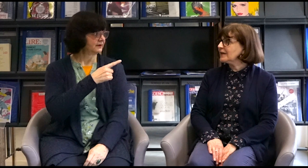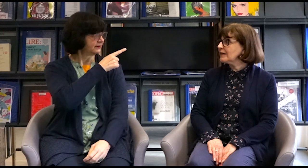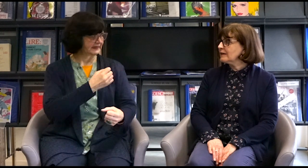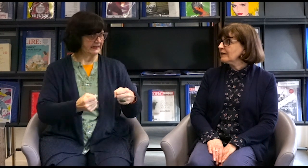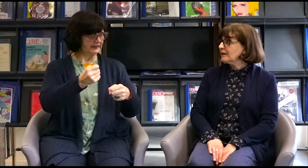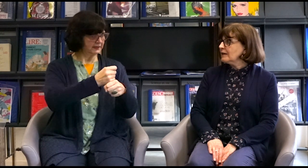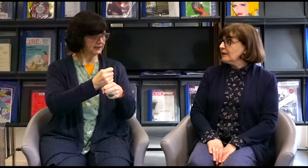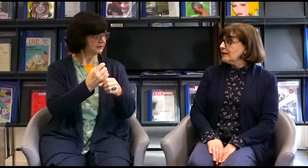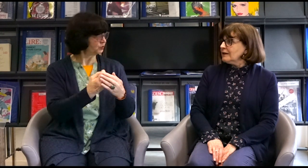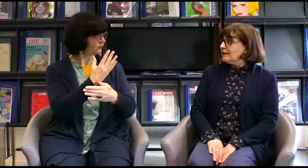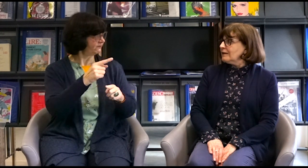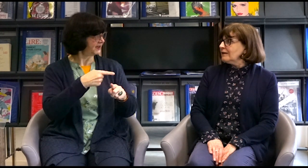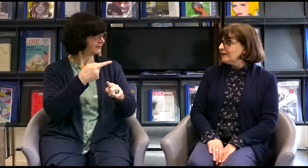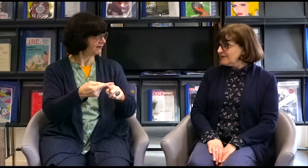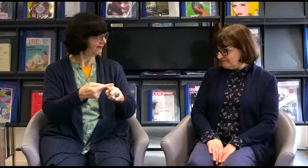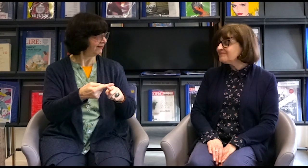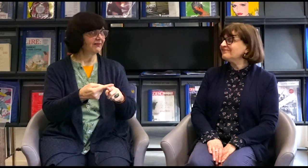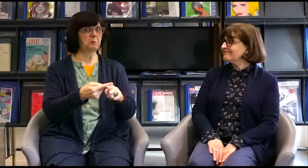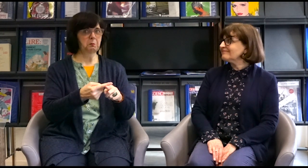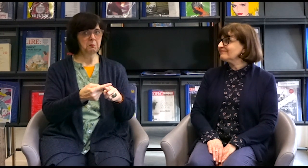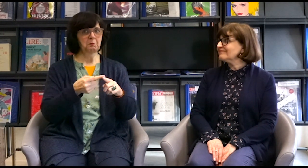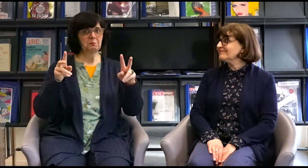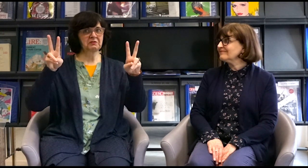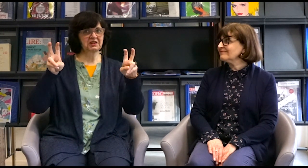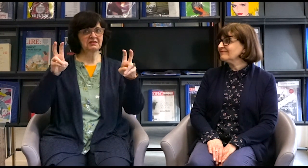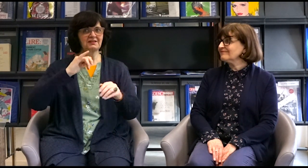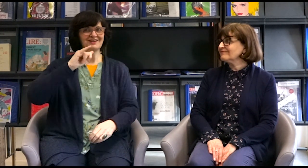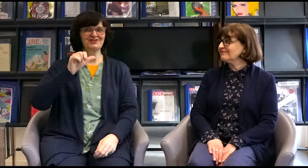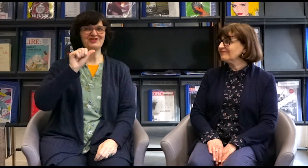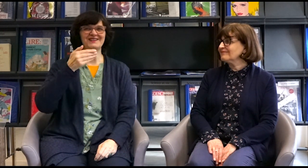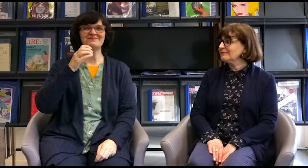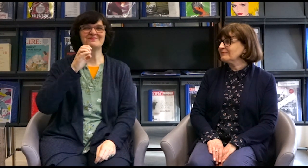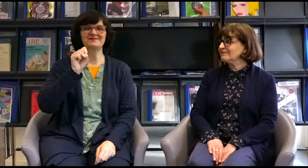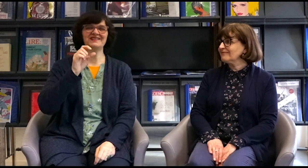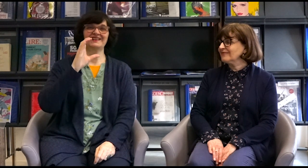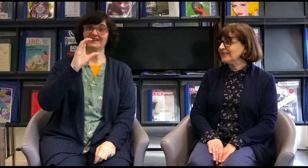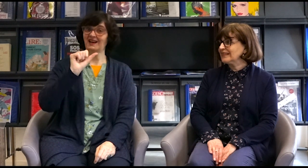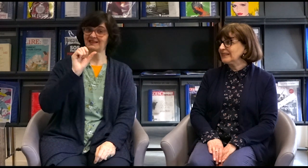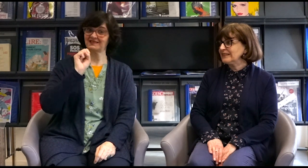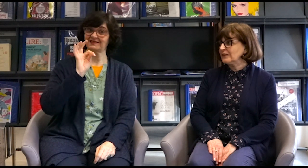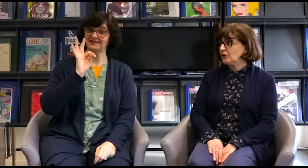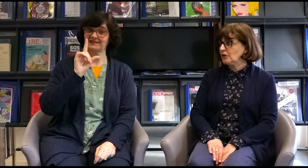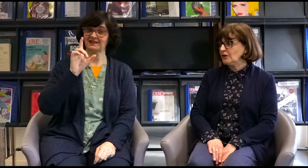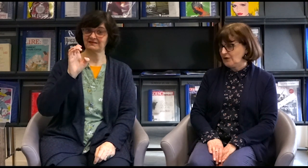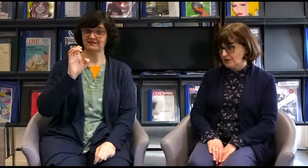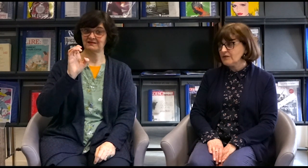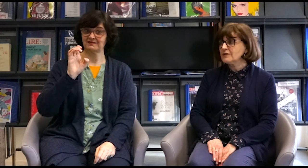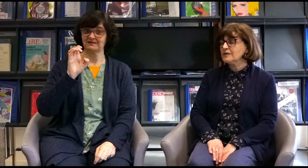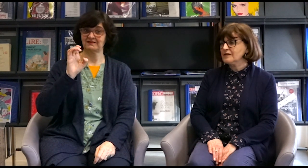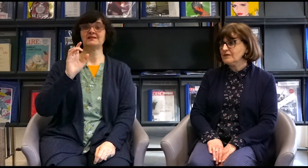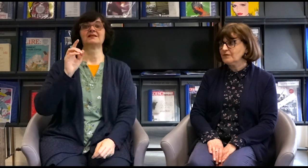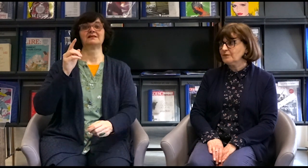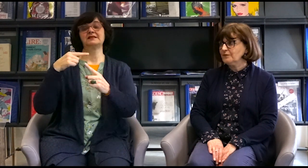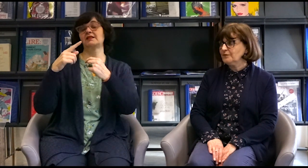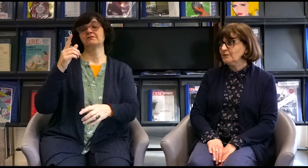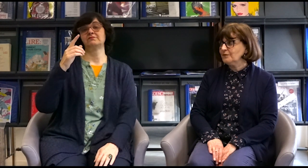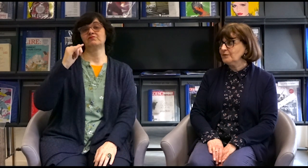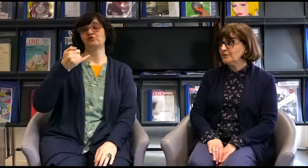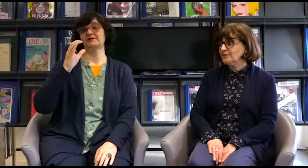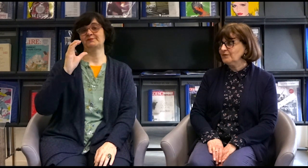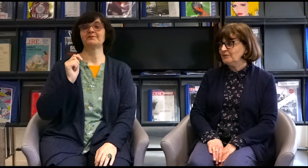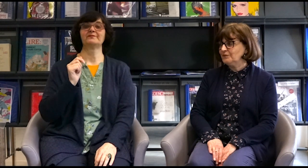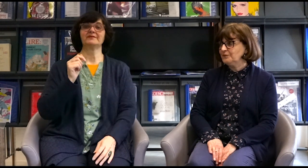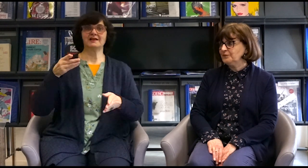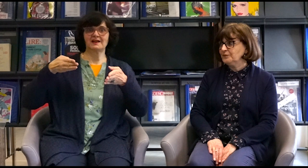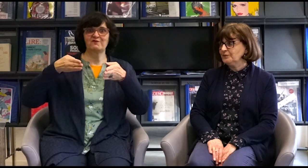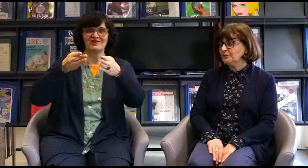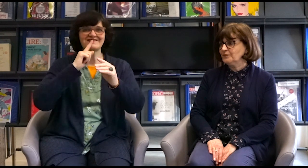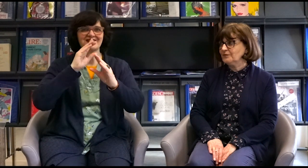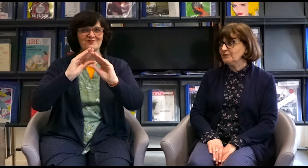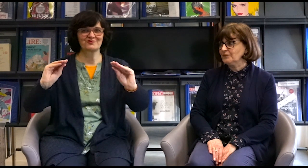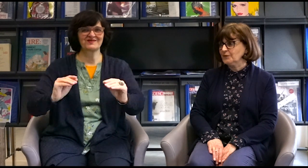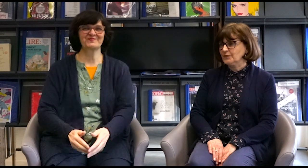Tu viens de réaliser un nouveau film : « James Castle, la voie silencieuse ».